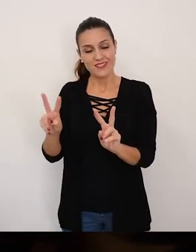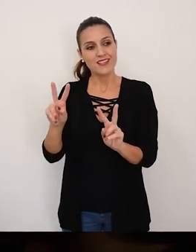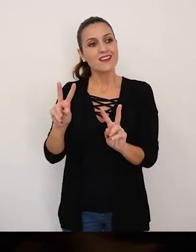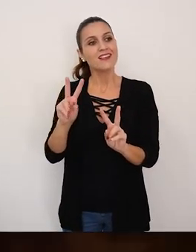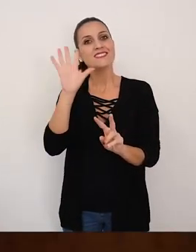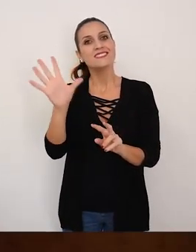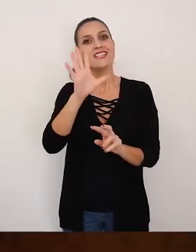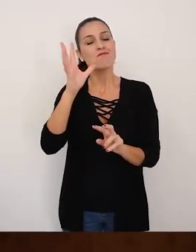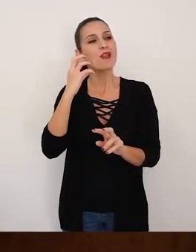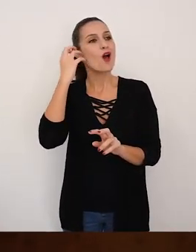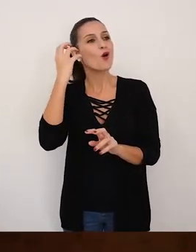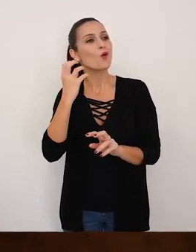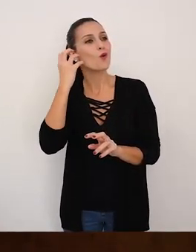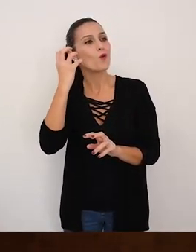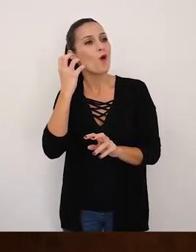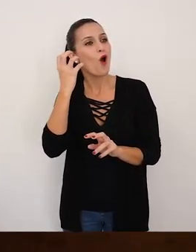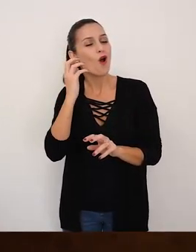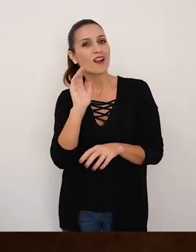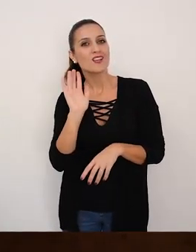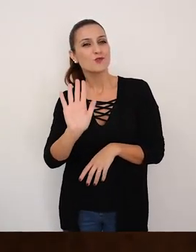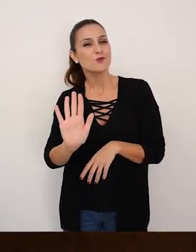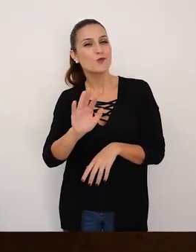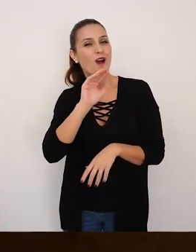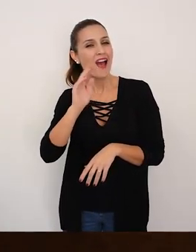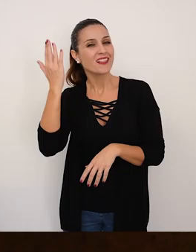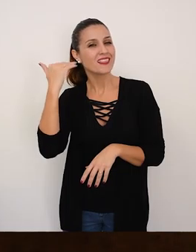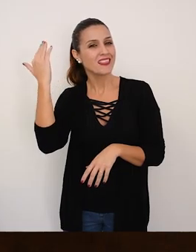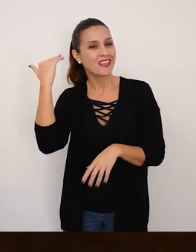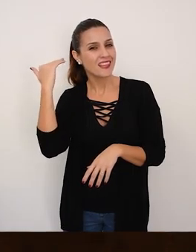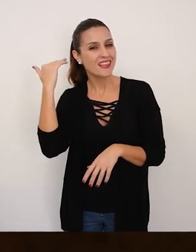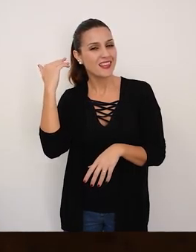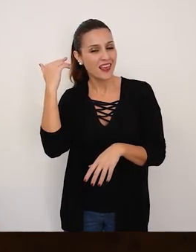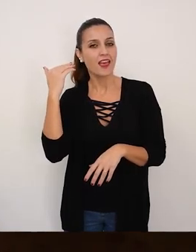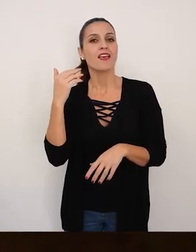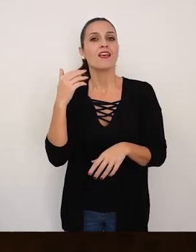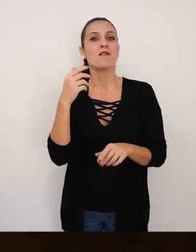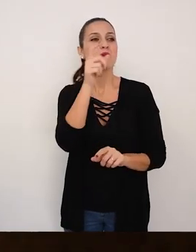i palpiti di quella antica struttura: gli ordini del nachiro, le voci concitate dei